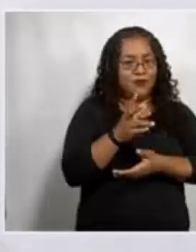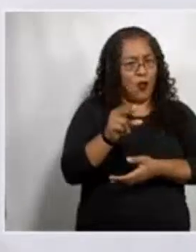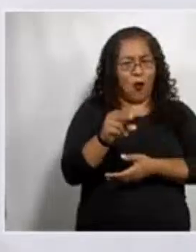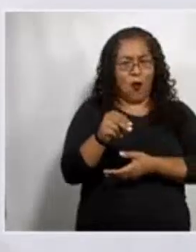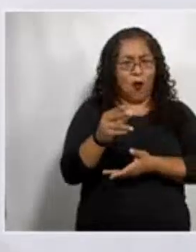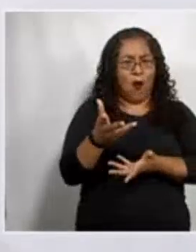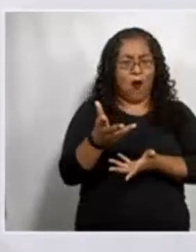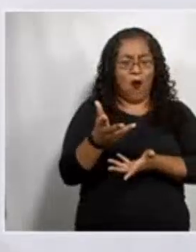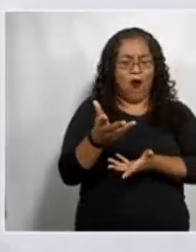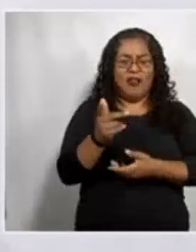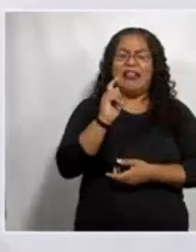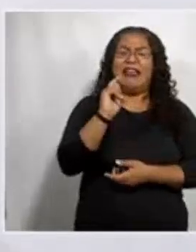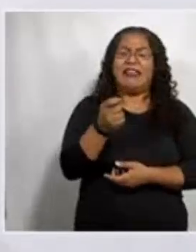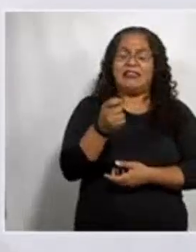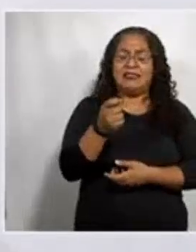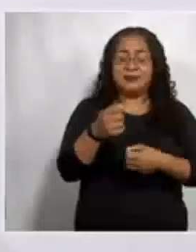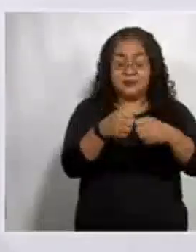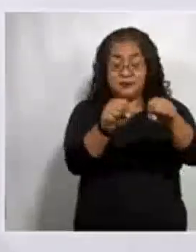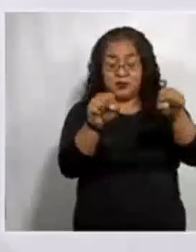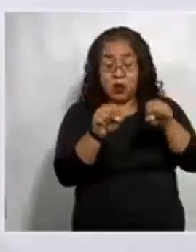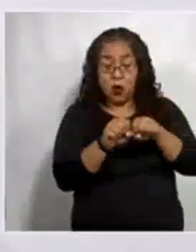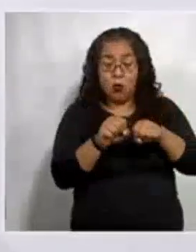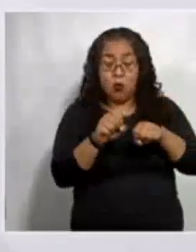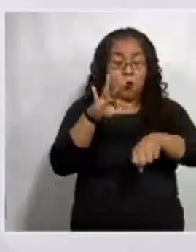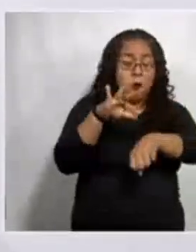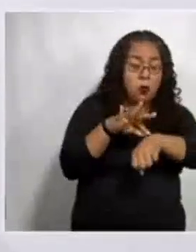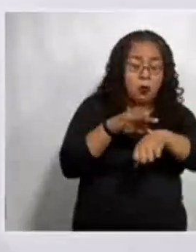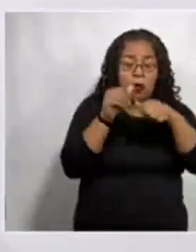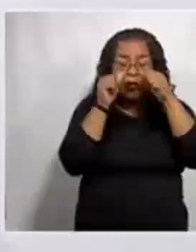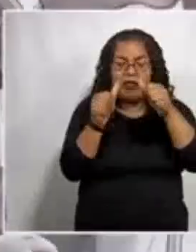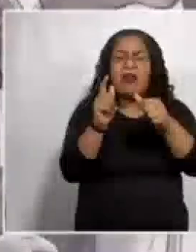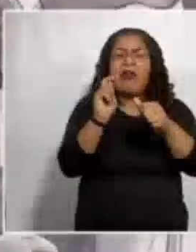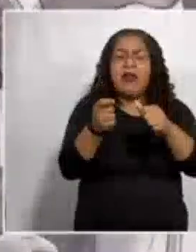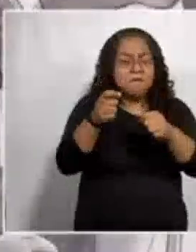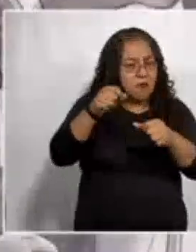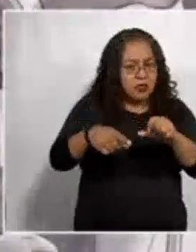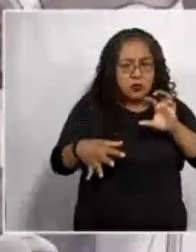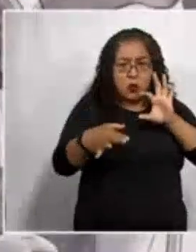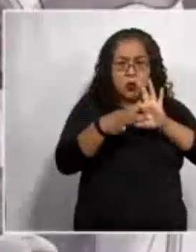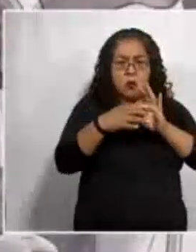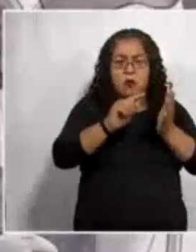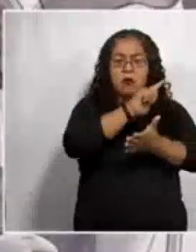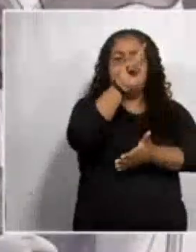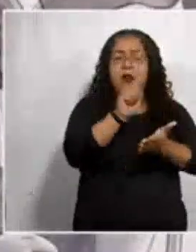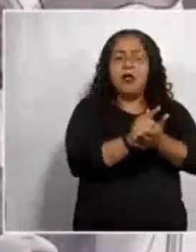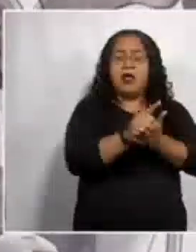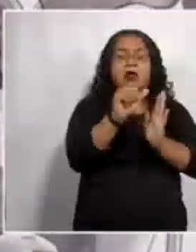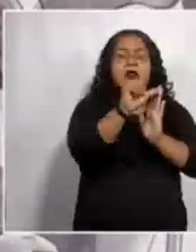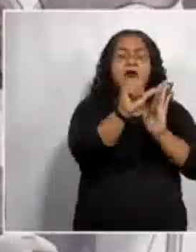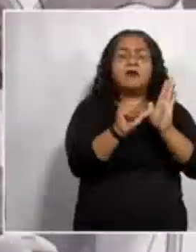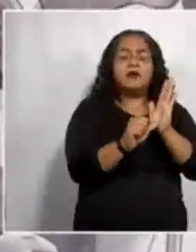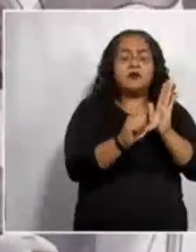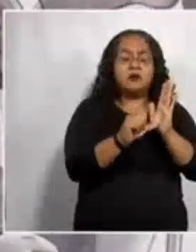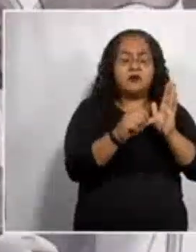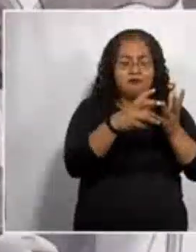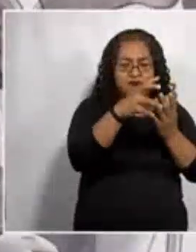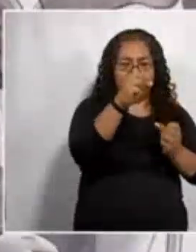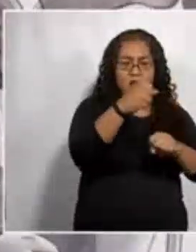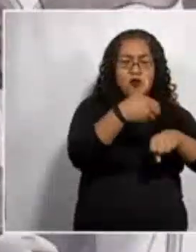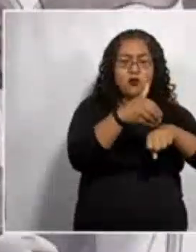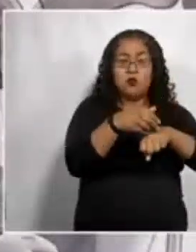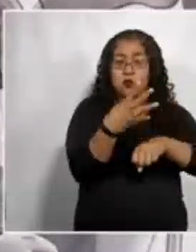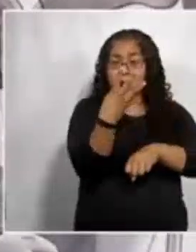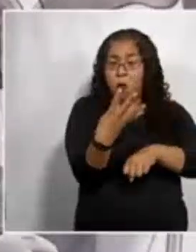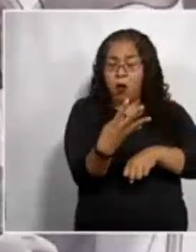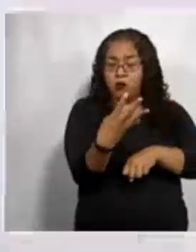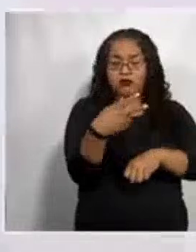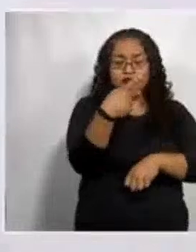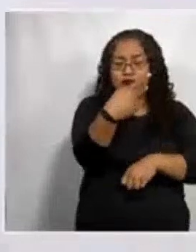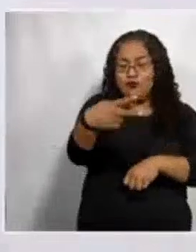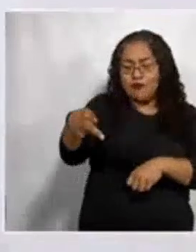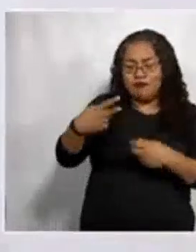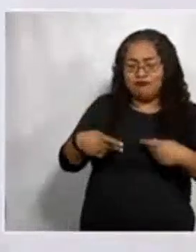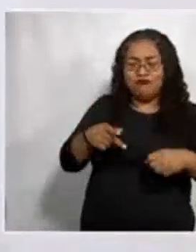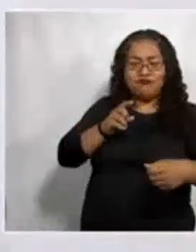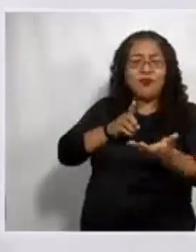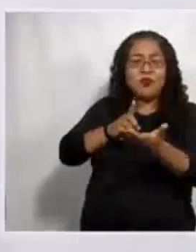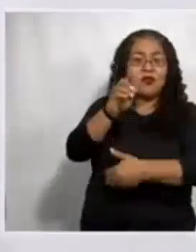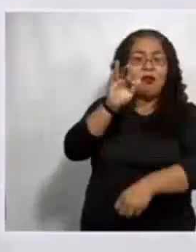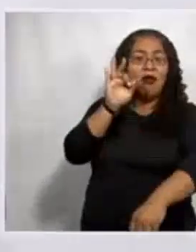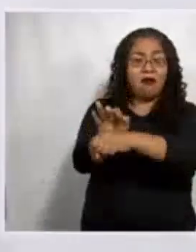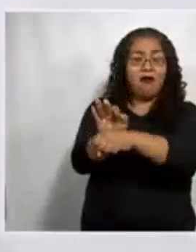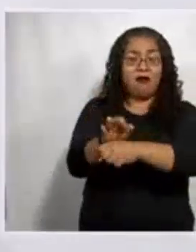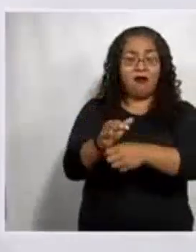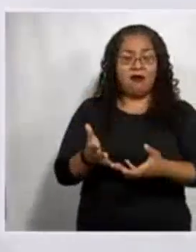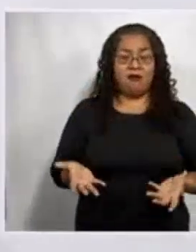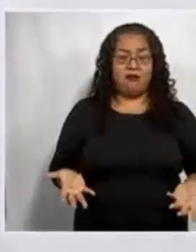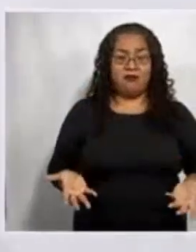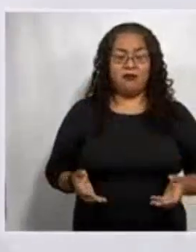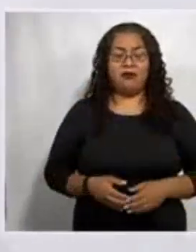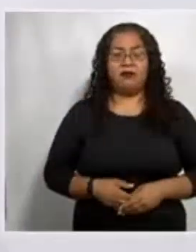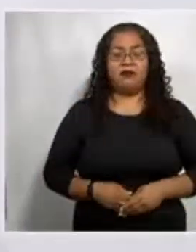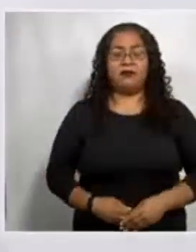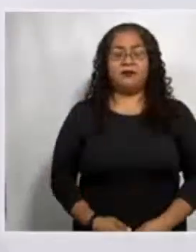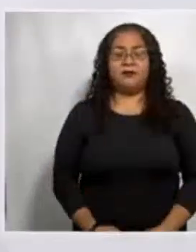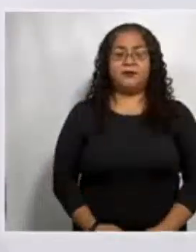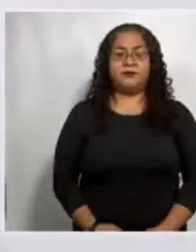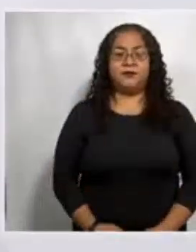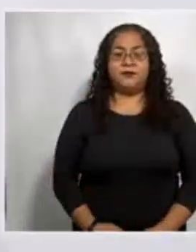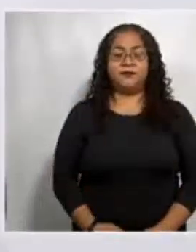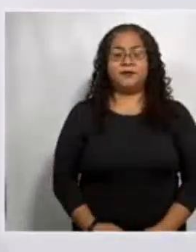El acceso a la salud pública es un derecho constitucional establecido en el artículo cuarto